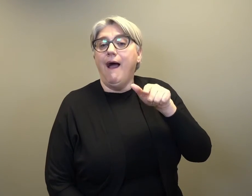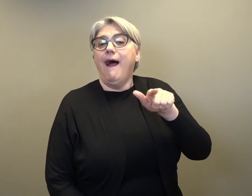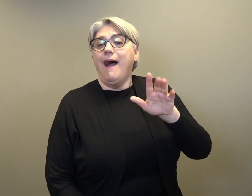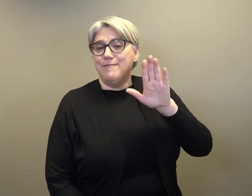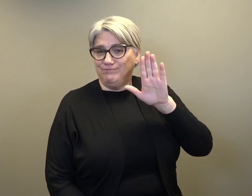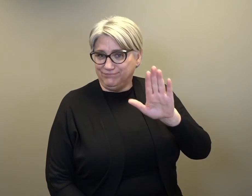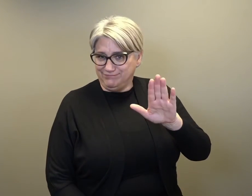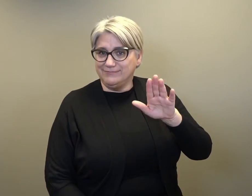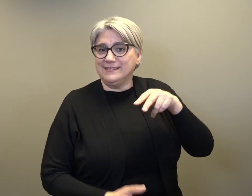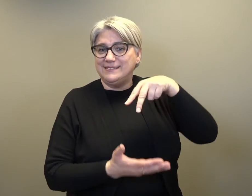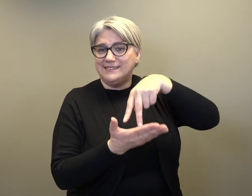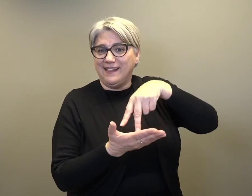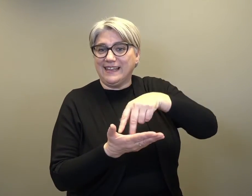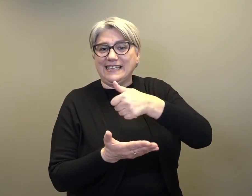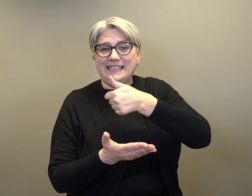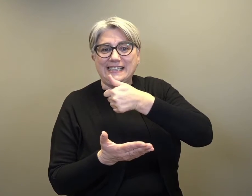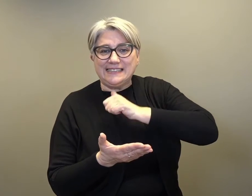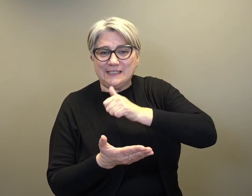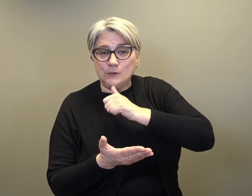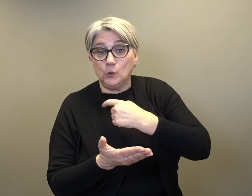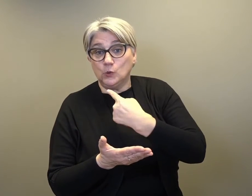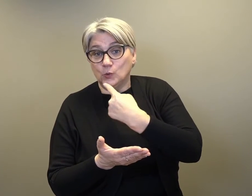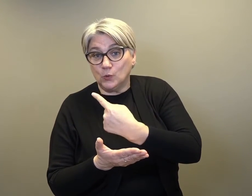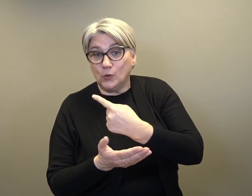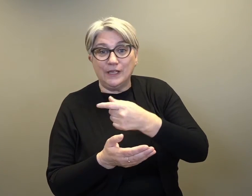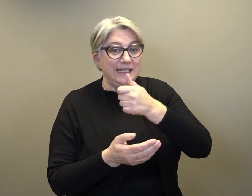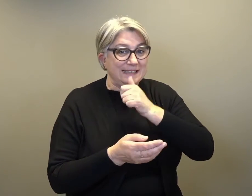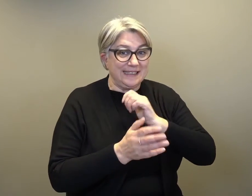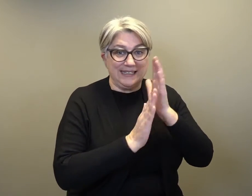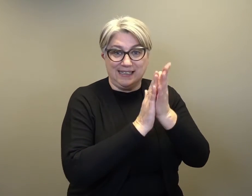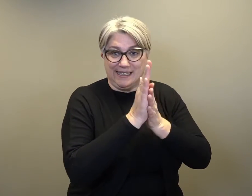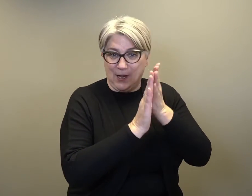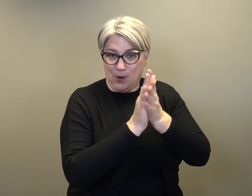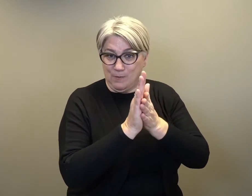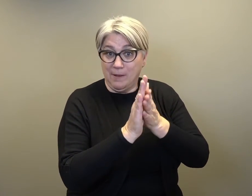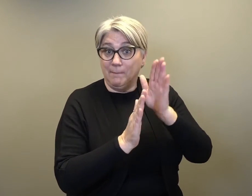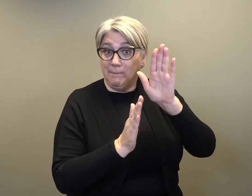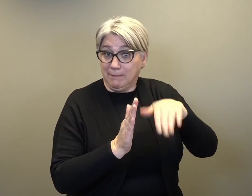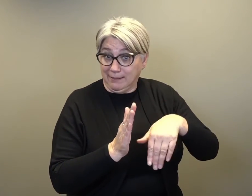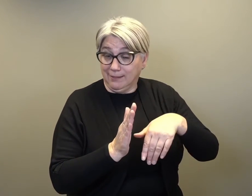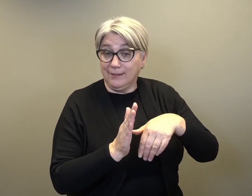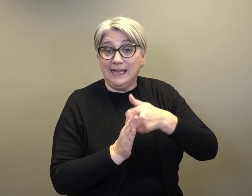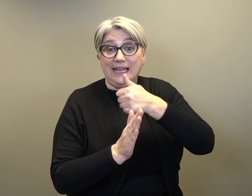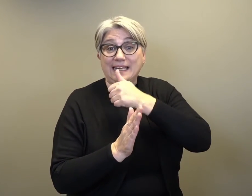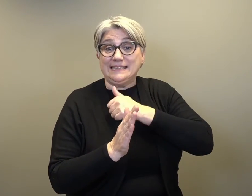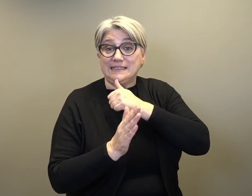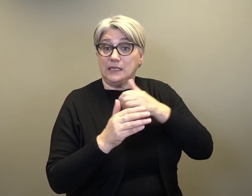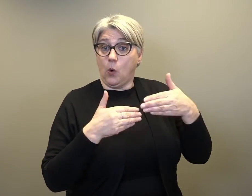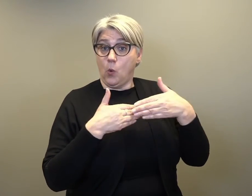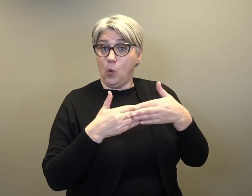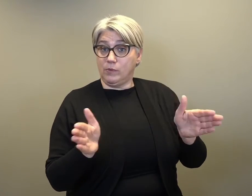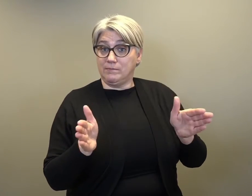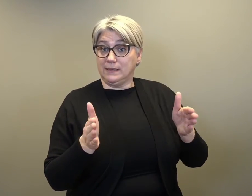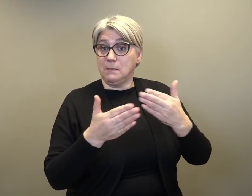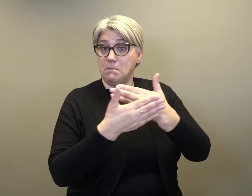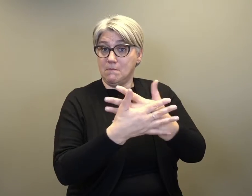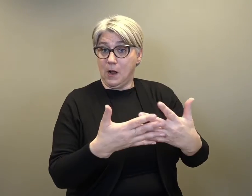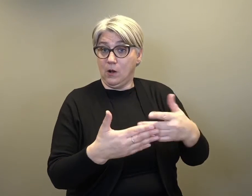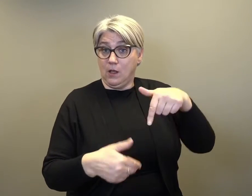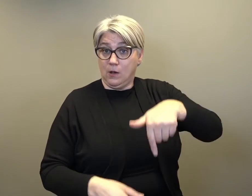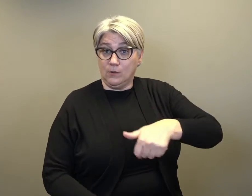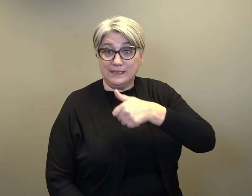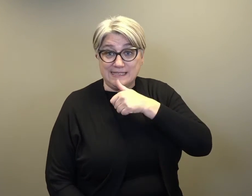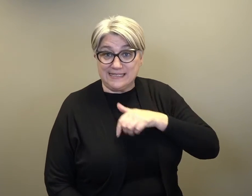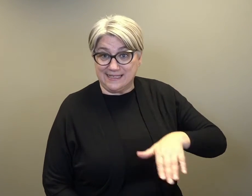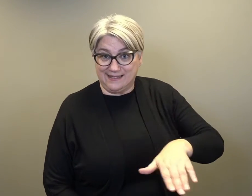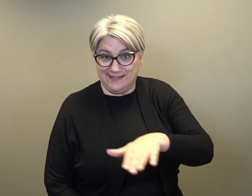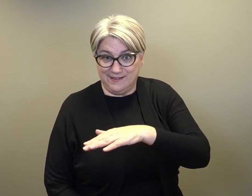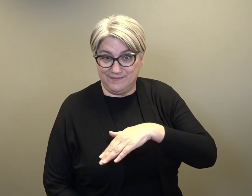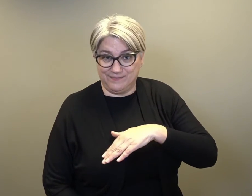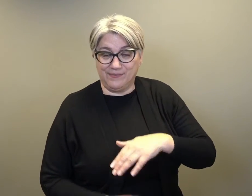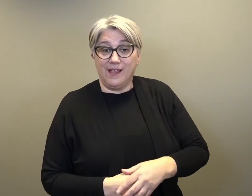Það þýðir að íslenska og íslenskt táknmál eru opinber mál á Íslandi.